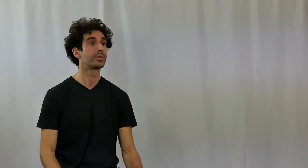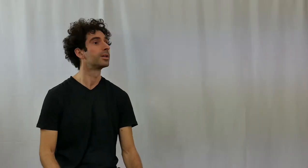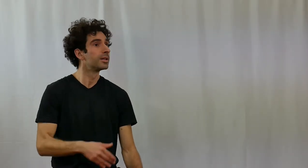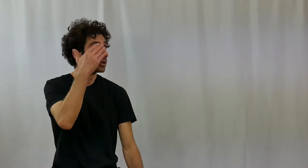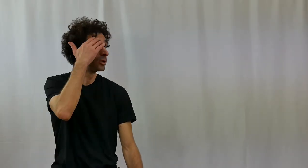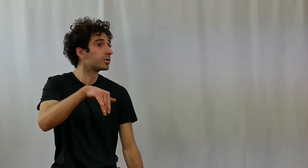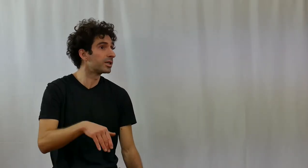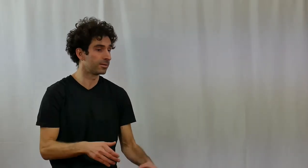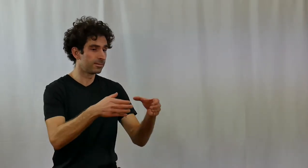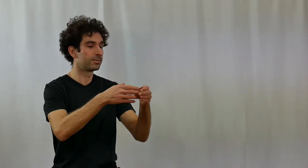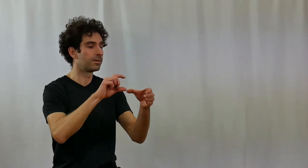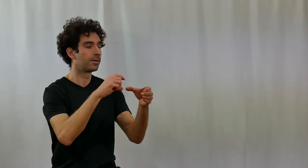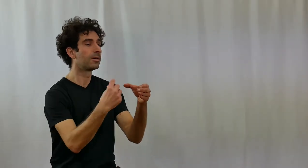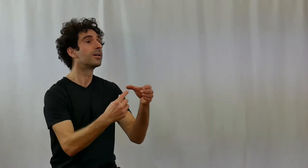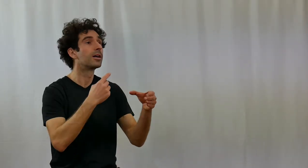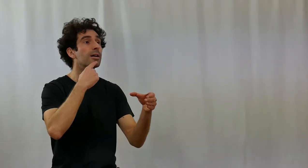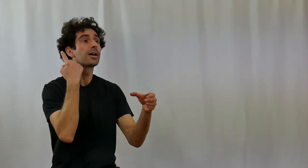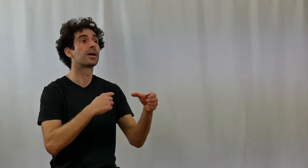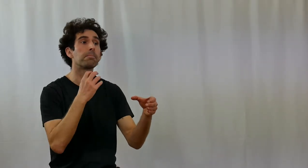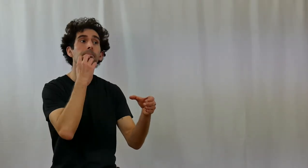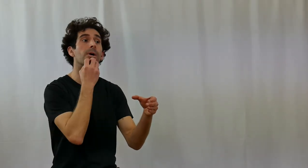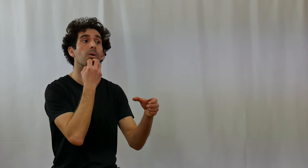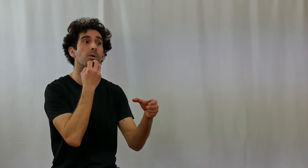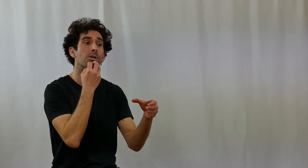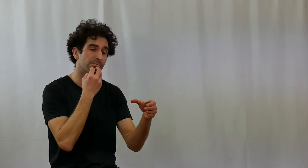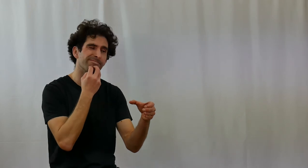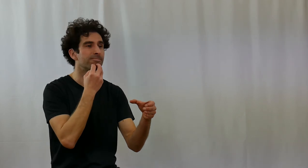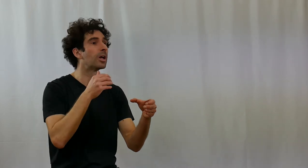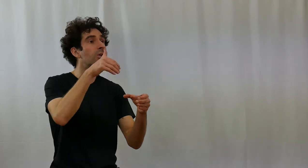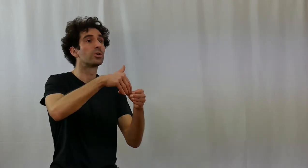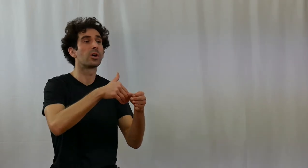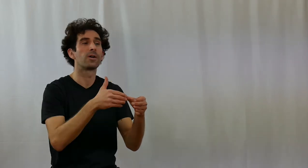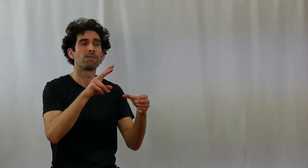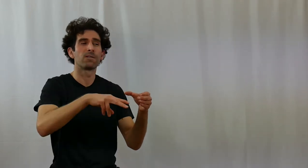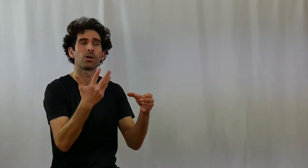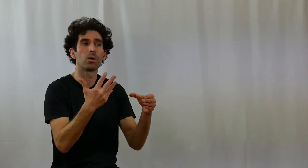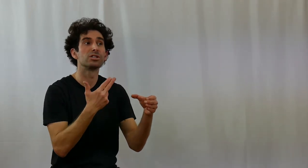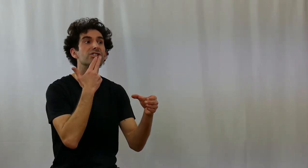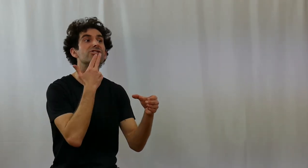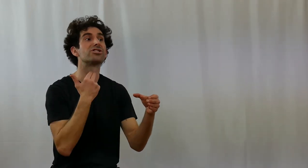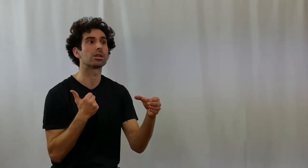Pourtant, tu sais que dans la crème de marrons, en vrai ce sont des châtaignes ?